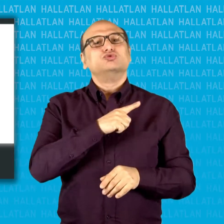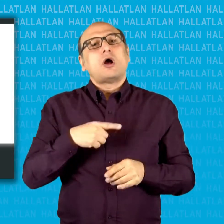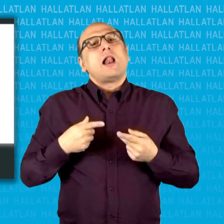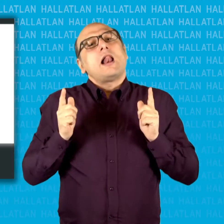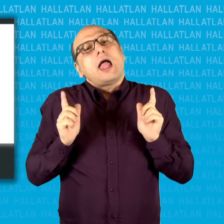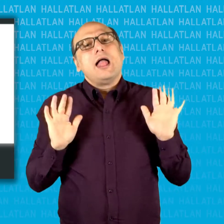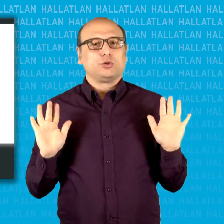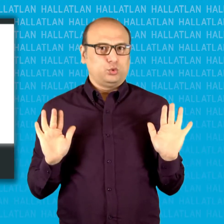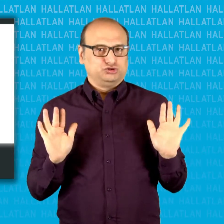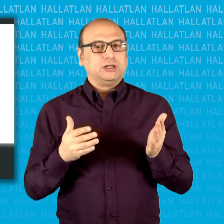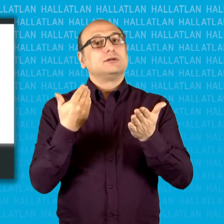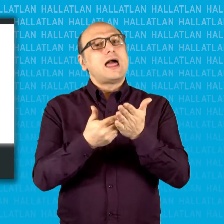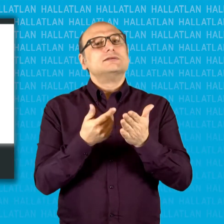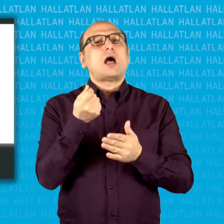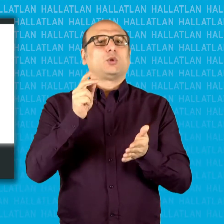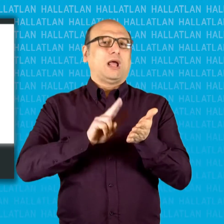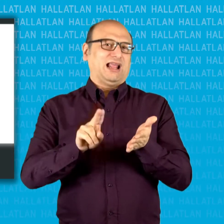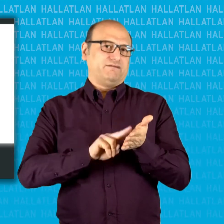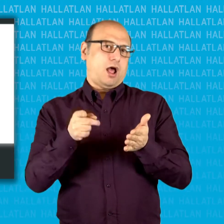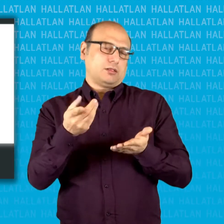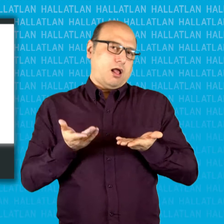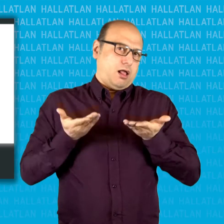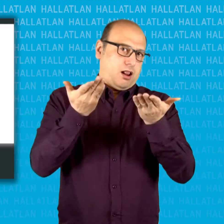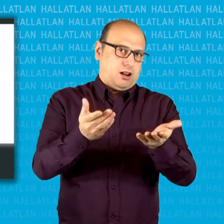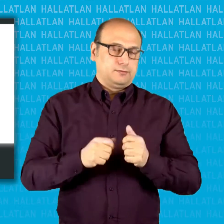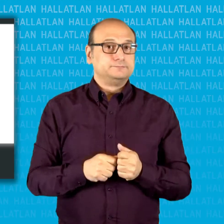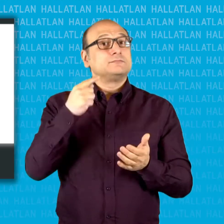csak egy lehetőség, amelyet az adóhivatal kínál az ügyfeleinek.